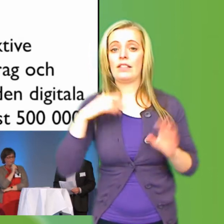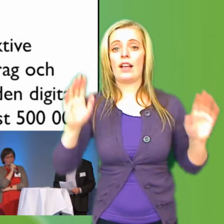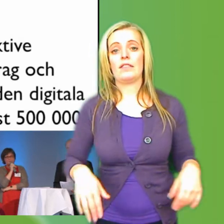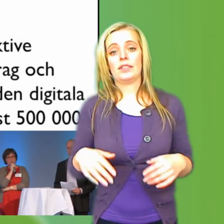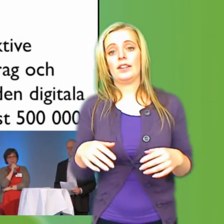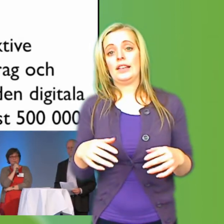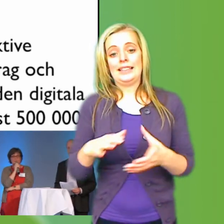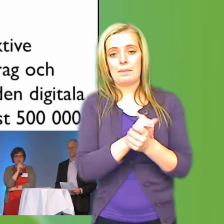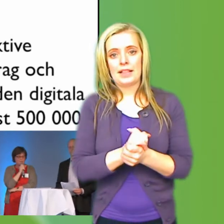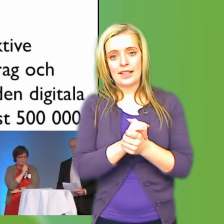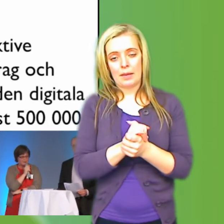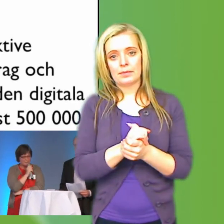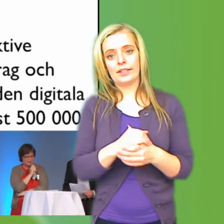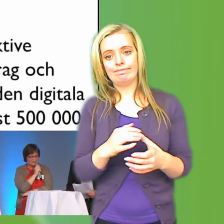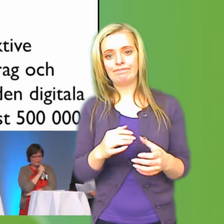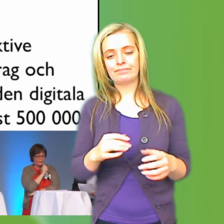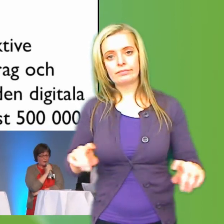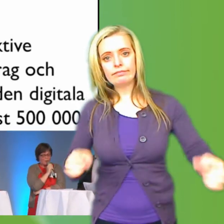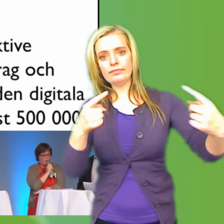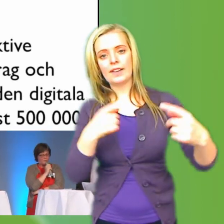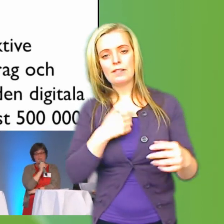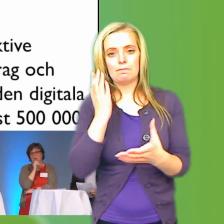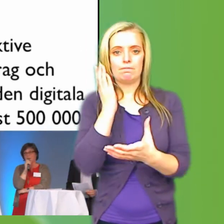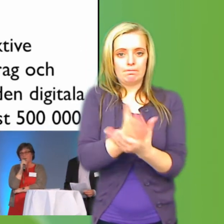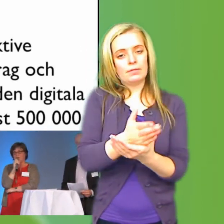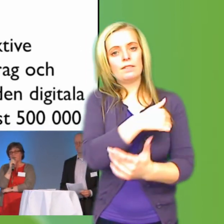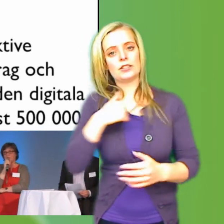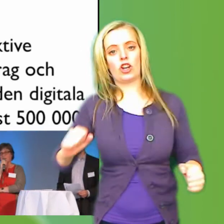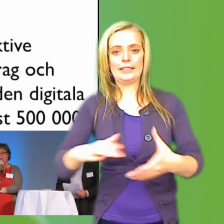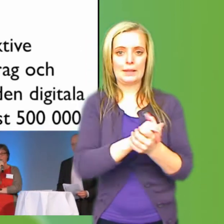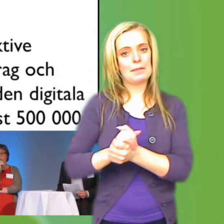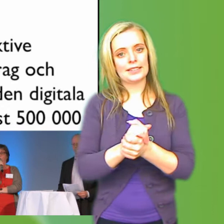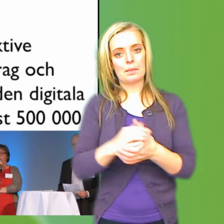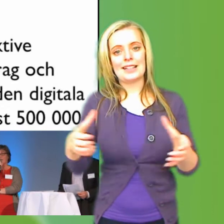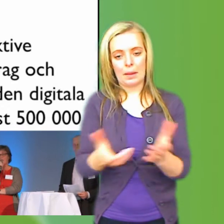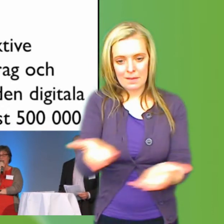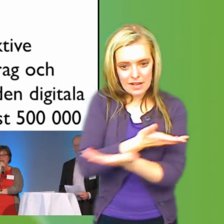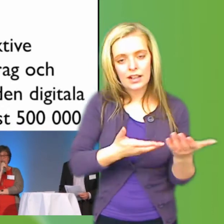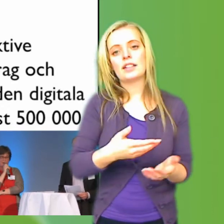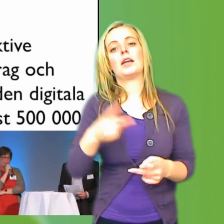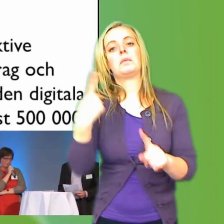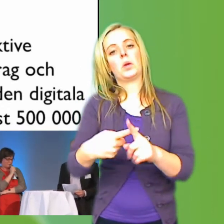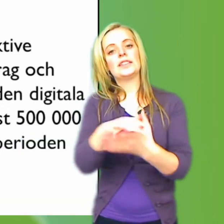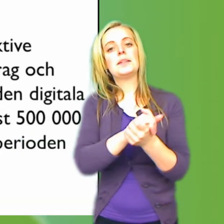för ett gemensamt mål. Målet ser ni här på skärmen.